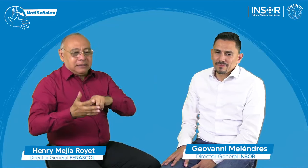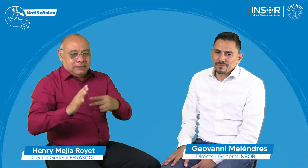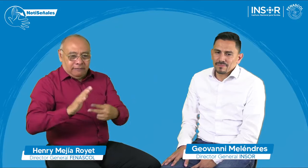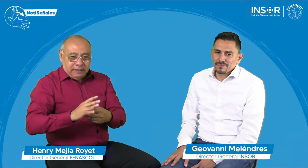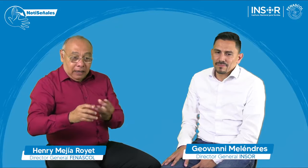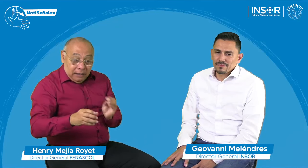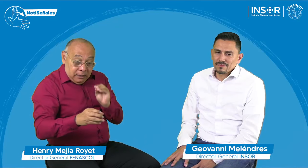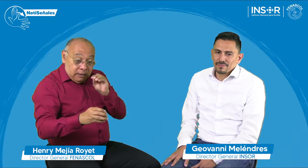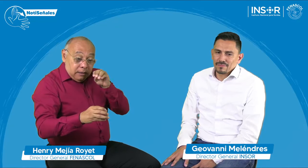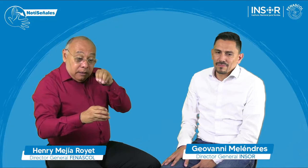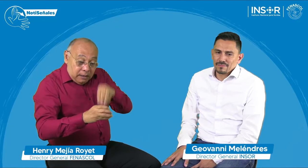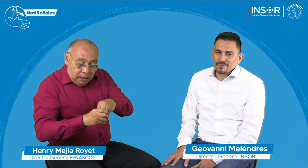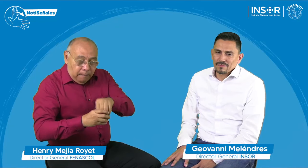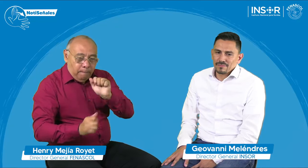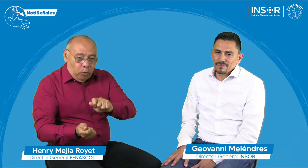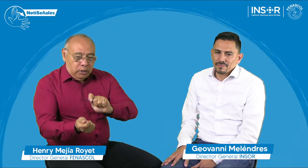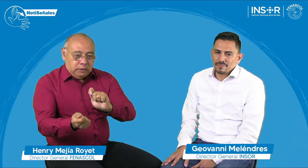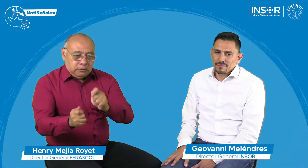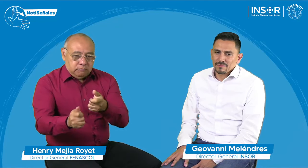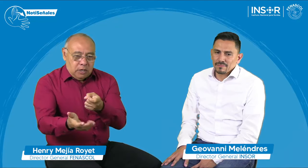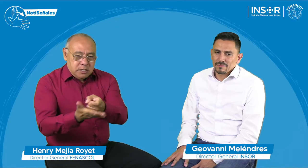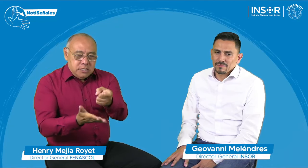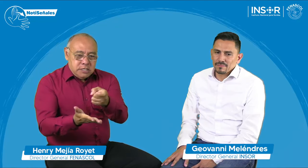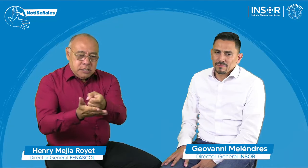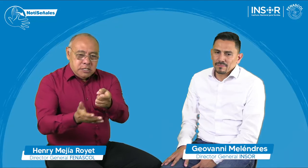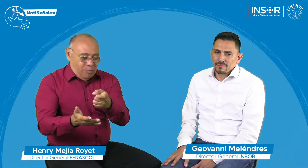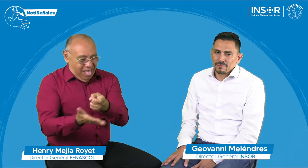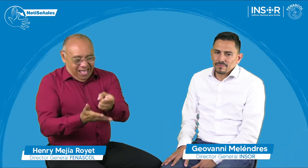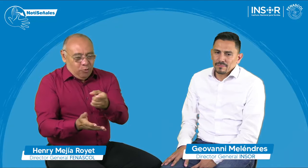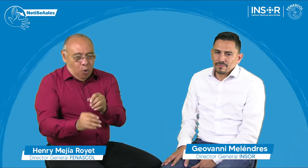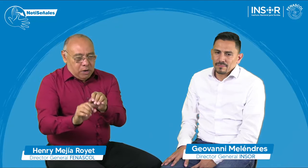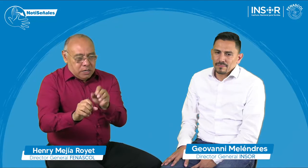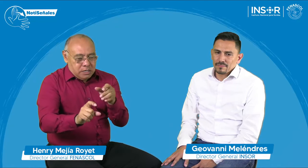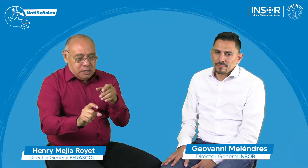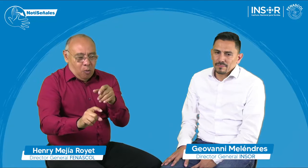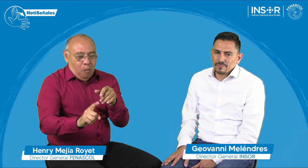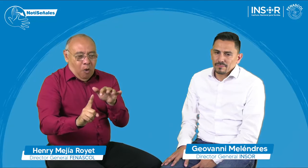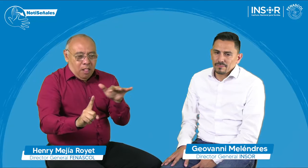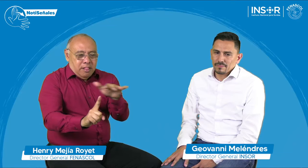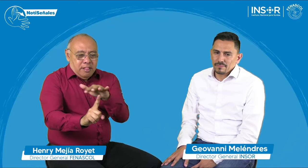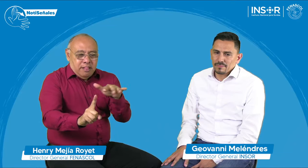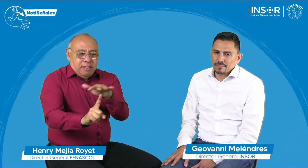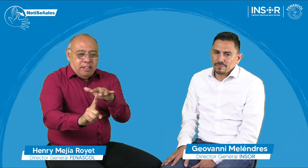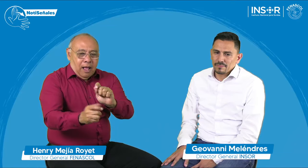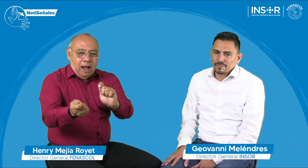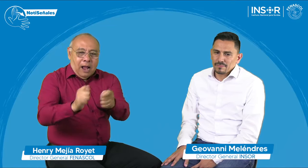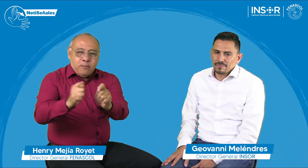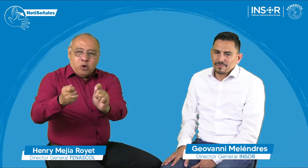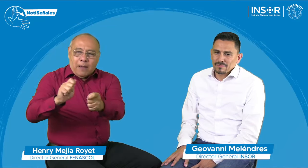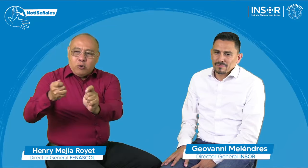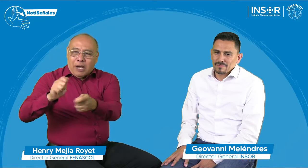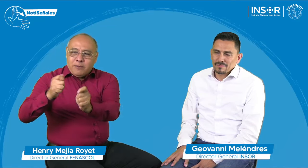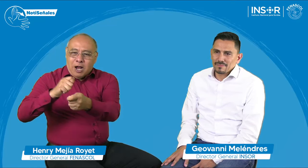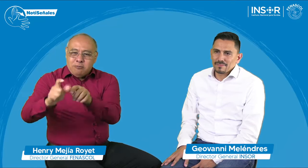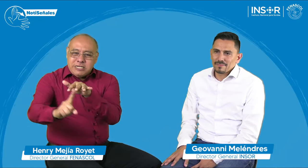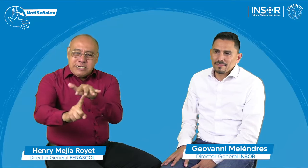pertenecía a una asociación pero me salí. Entonces yo le dije hay que pertenecer a las